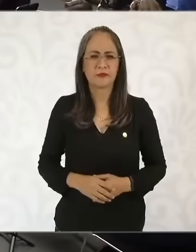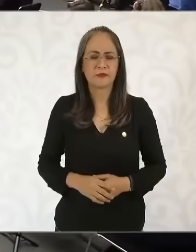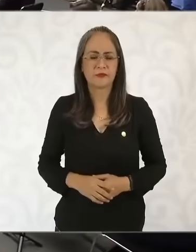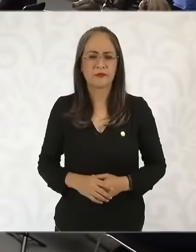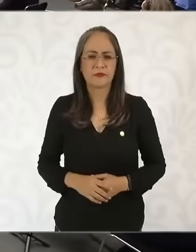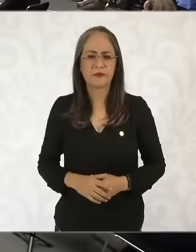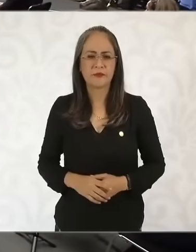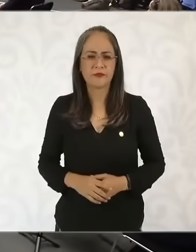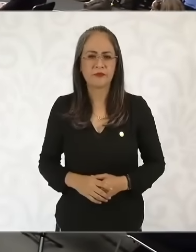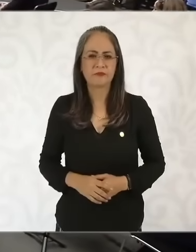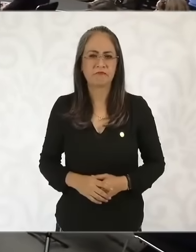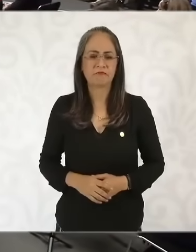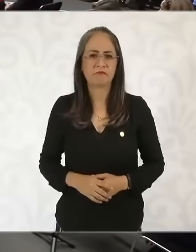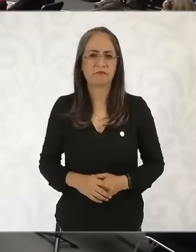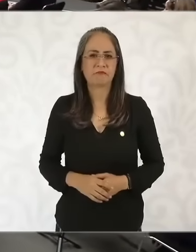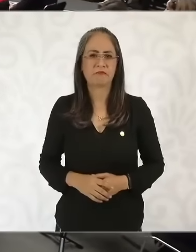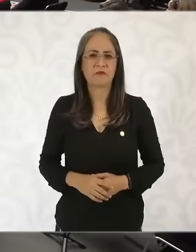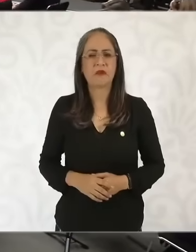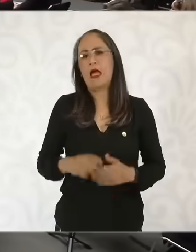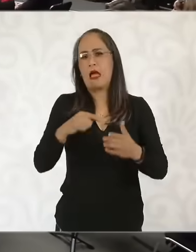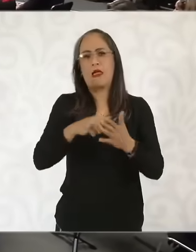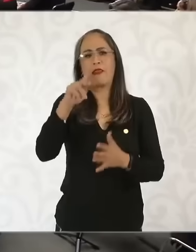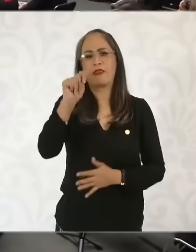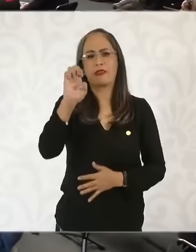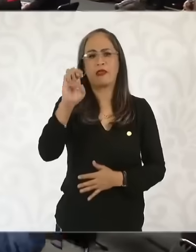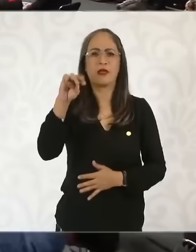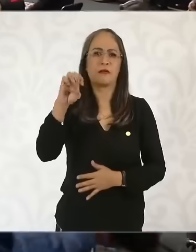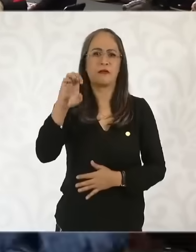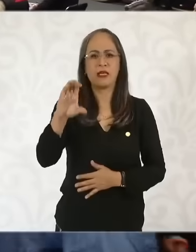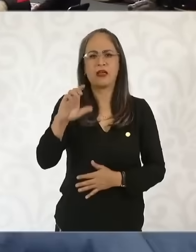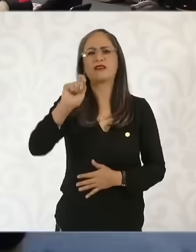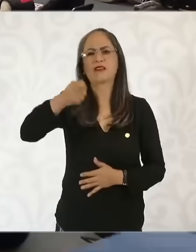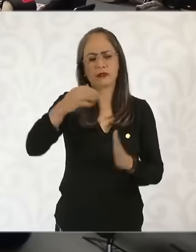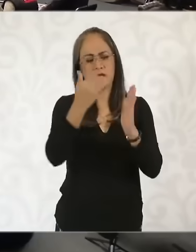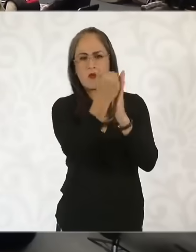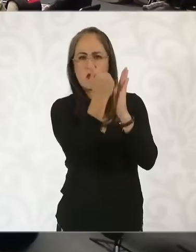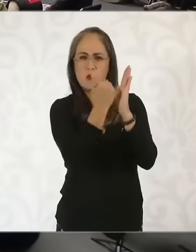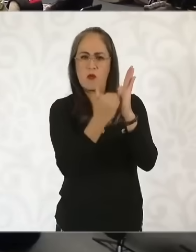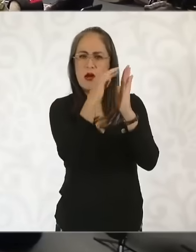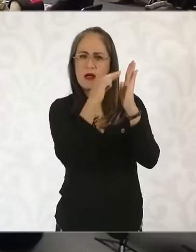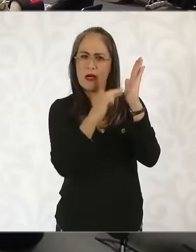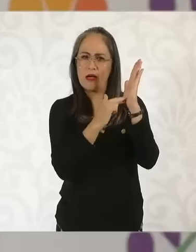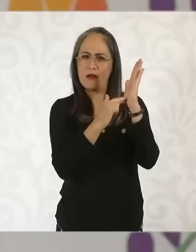Bueno, es buena medida lo que se regula en el tratado, es decir, eh todo aquello que no